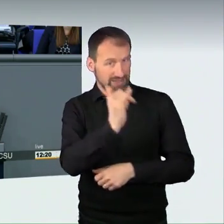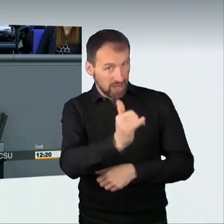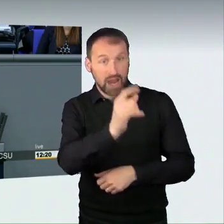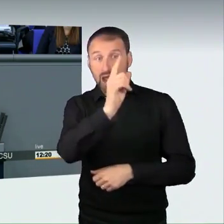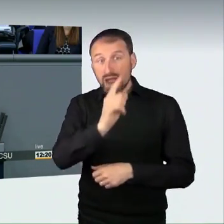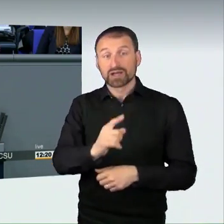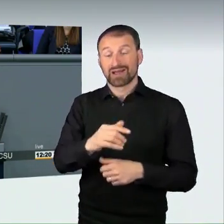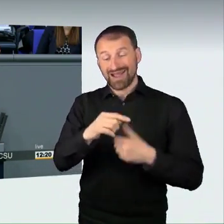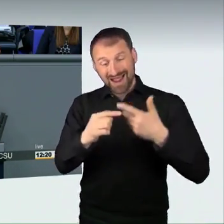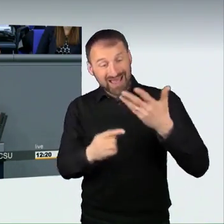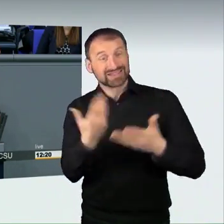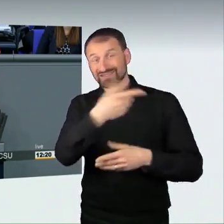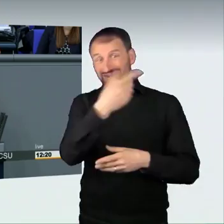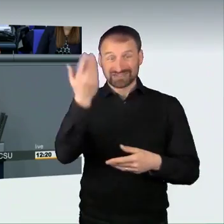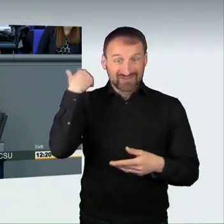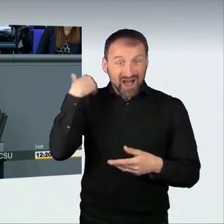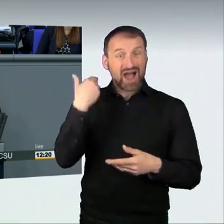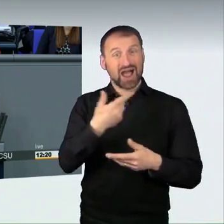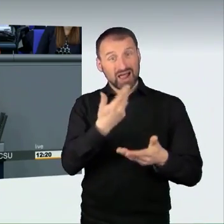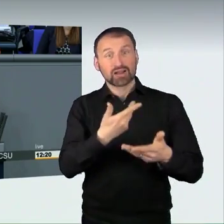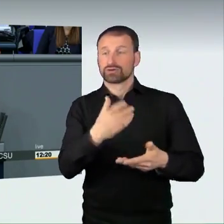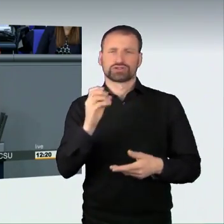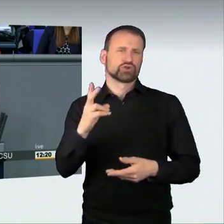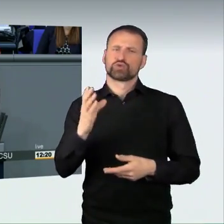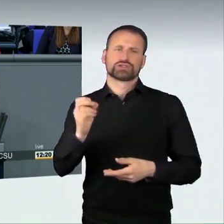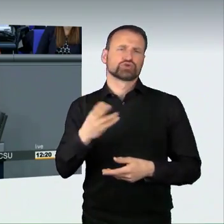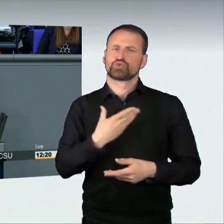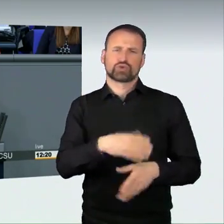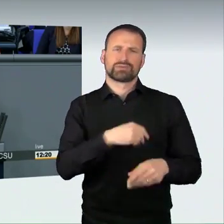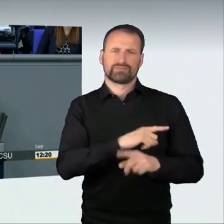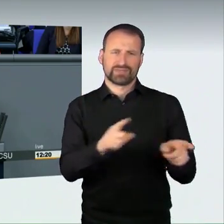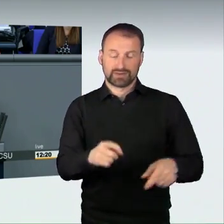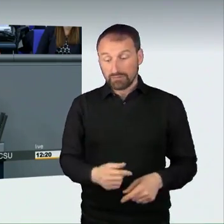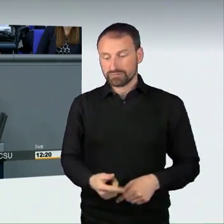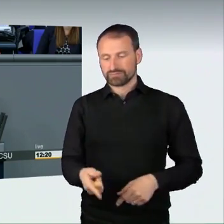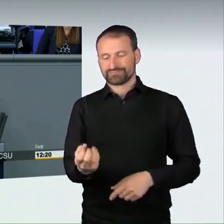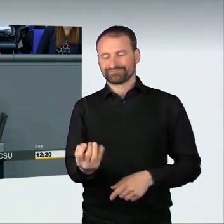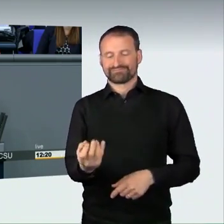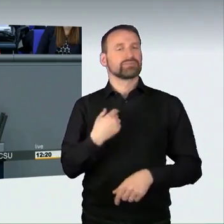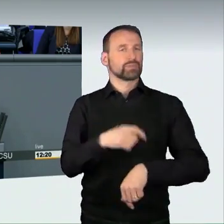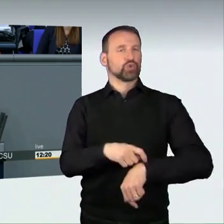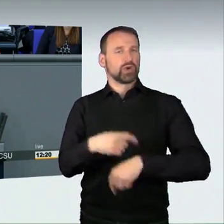(Applaus) Jetzt fängt die Uhr wieder an, zu laufen. Ich habe nur noch wenige Sekunden Redezeit. Deswegen möchte ich noch kurz meine Gedanken zum zuletzt